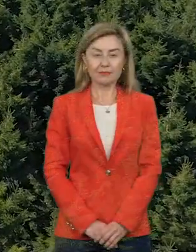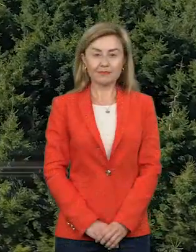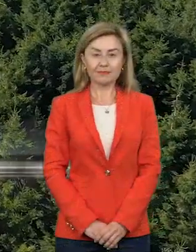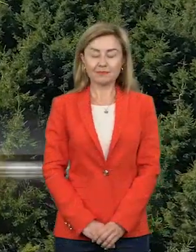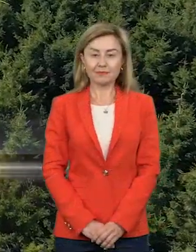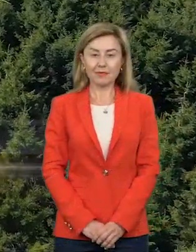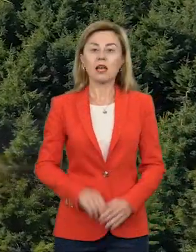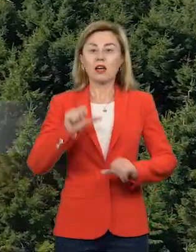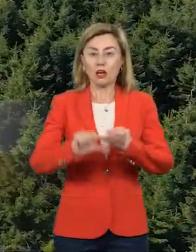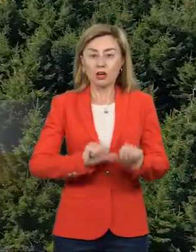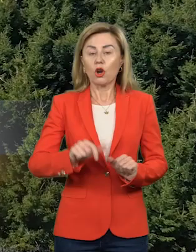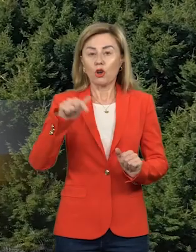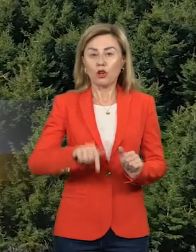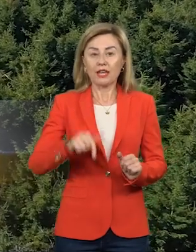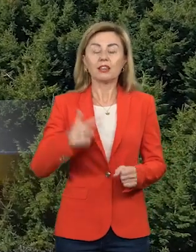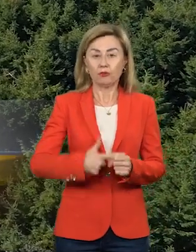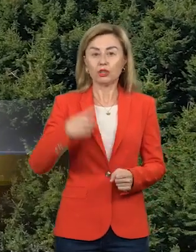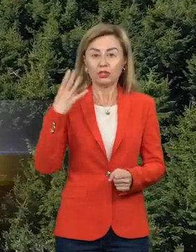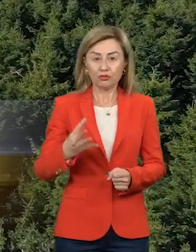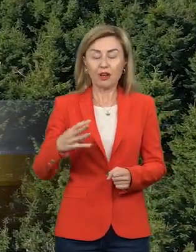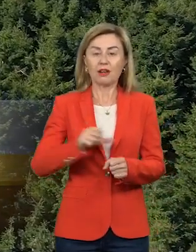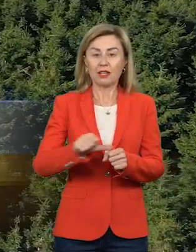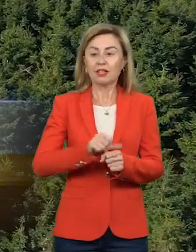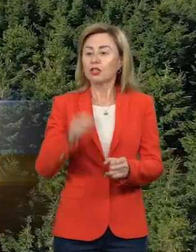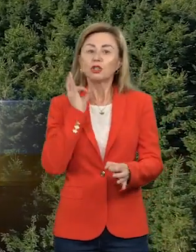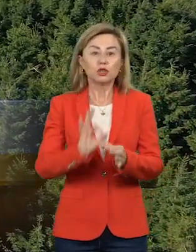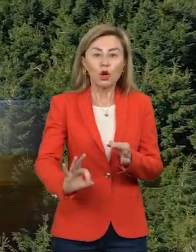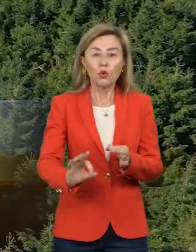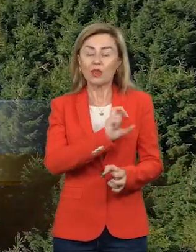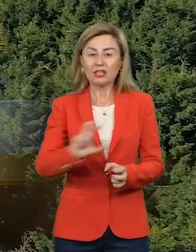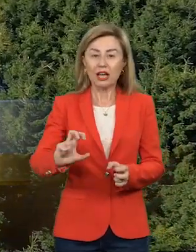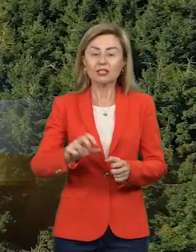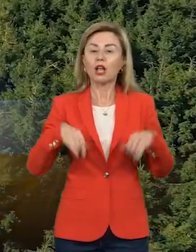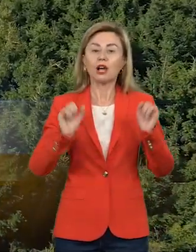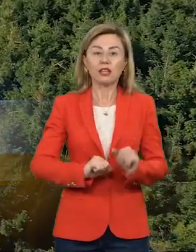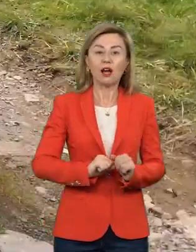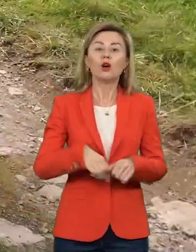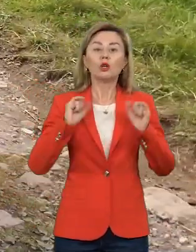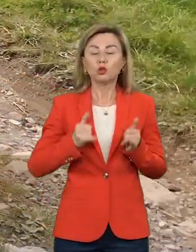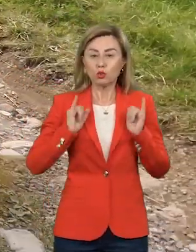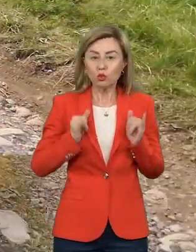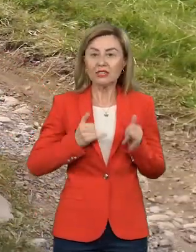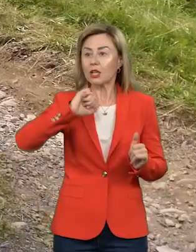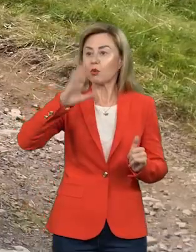Rok 2024 to wyjątkowy czas dla turystyki górskiej osób z niepełnosprawnościami.